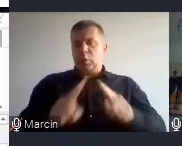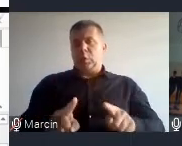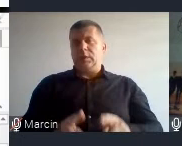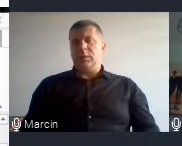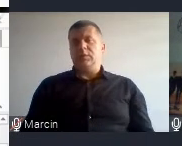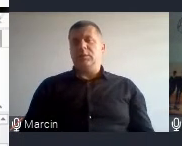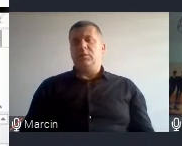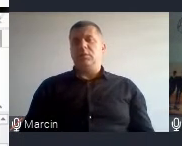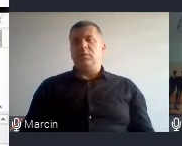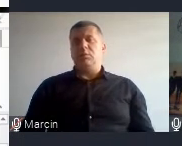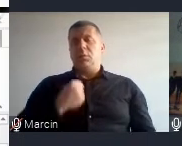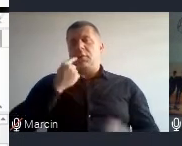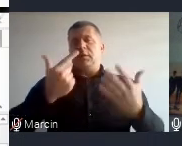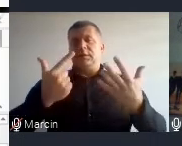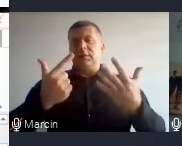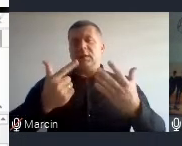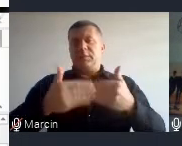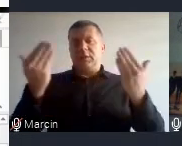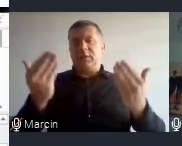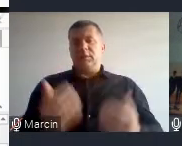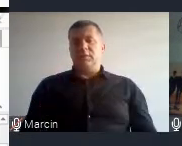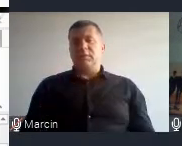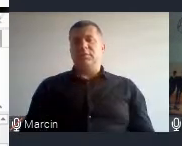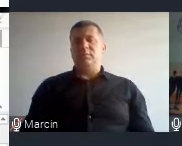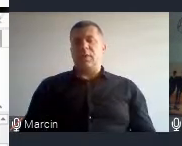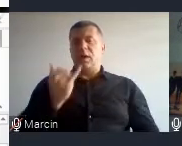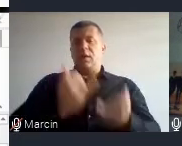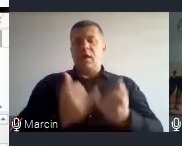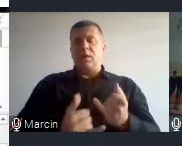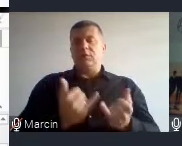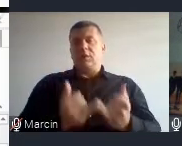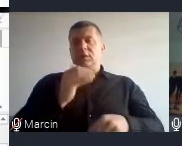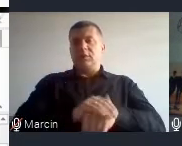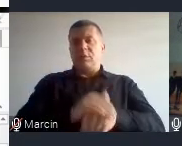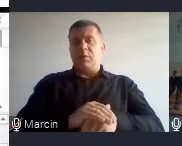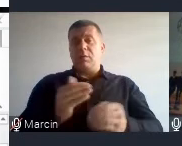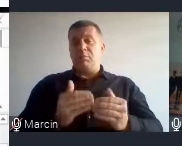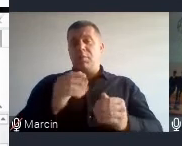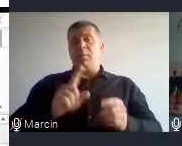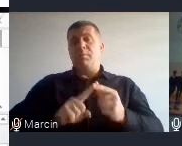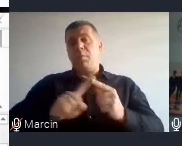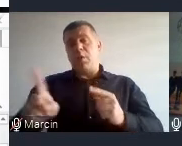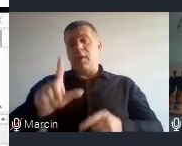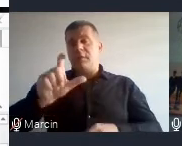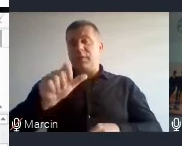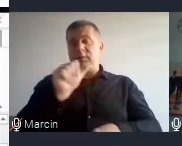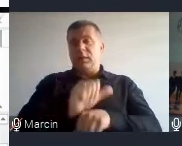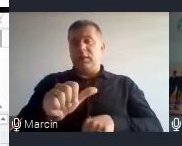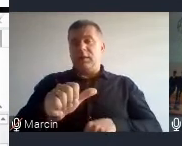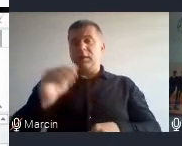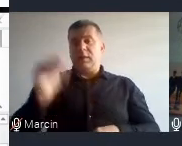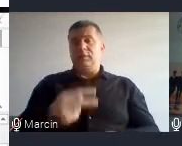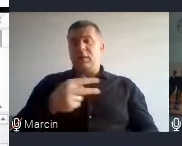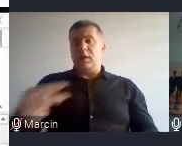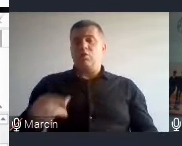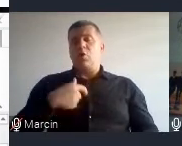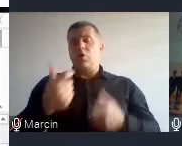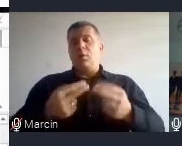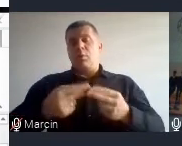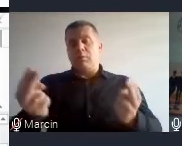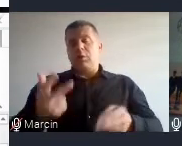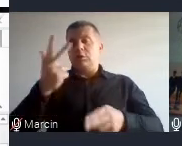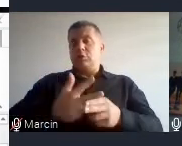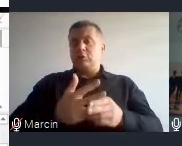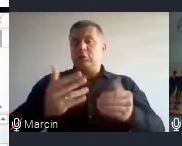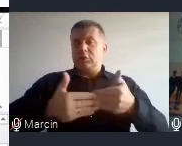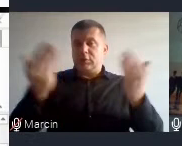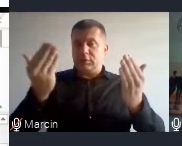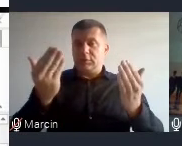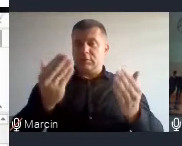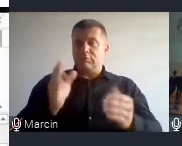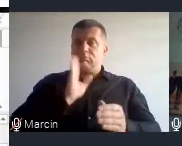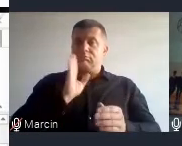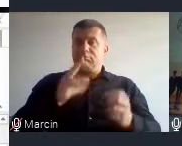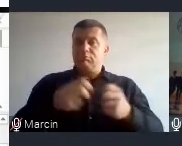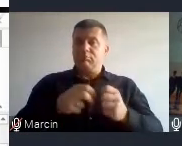Mówię tu o siedmiu dniach. A jeśli zamówienie wyjdzie powyżej 211 000 euro, będzie my publikować 30 dni, 30 dni będziemy zbierać oferty.